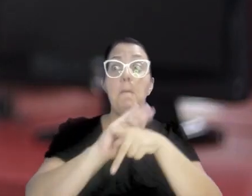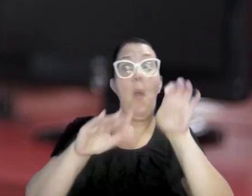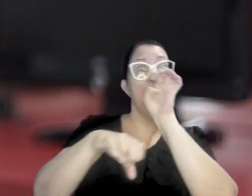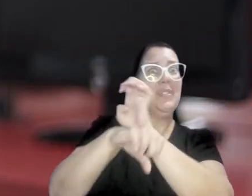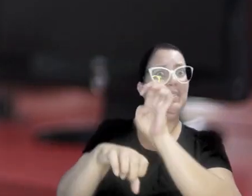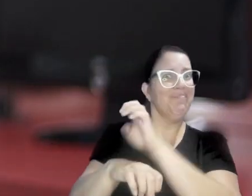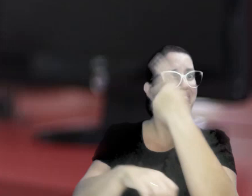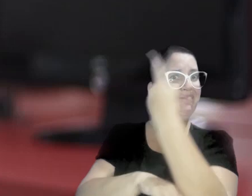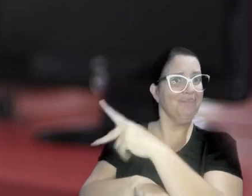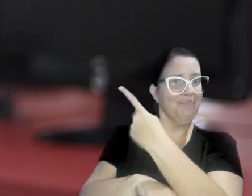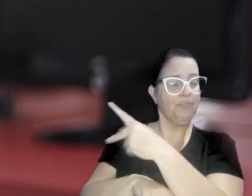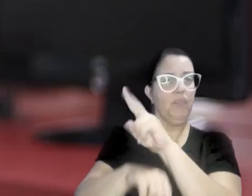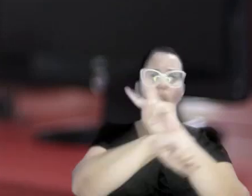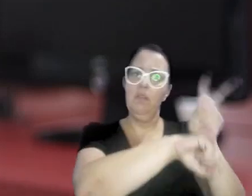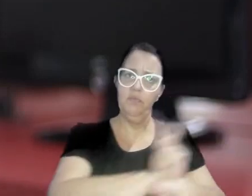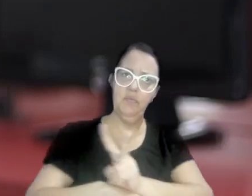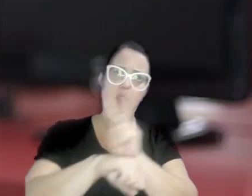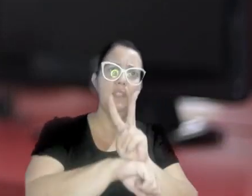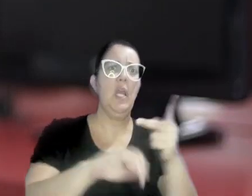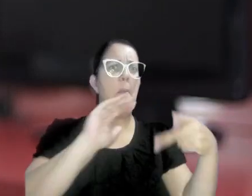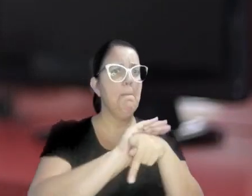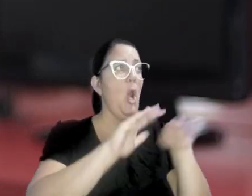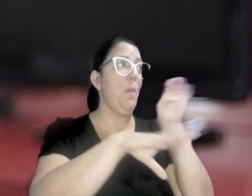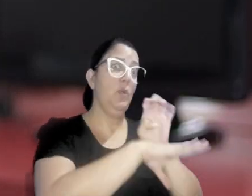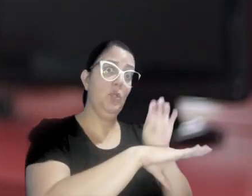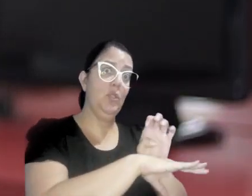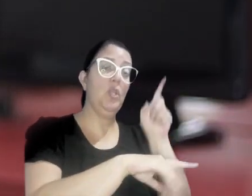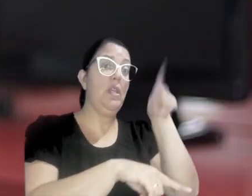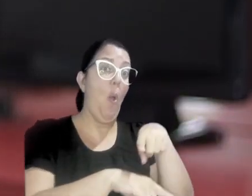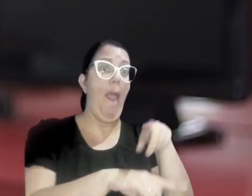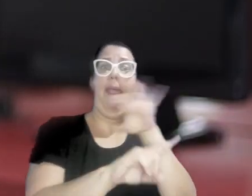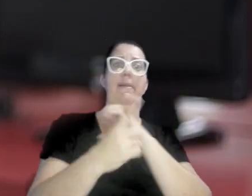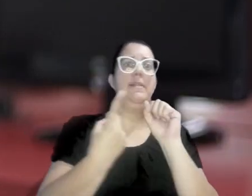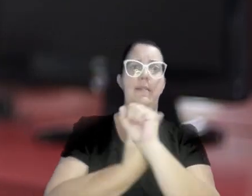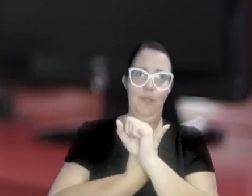Então, por exemplo, a fiscalização é uma atribuição do Estado, não é uma atribuição da sociedade.